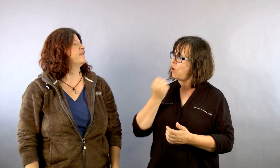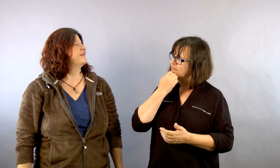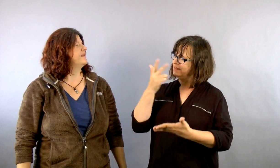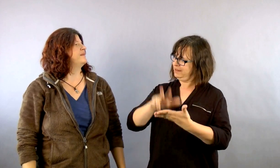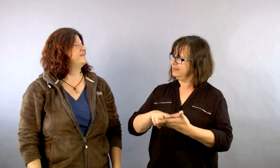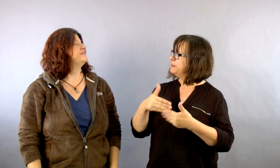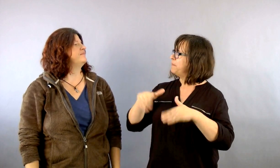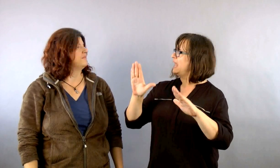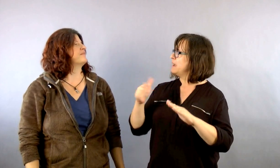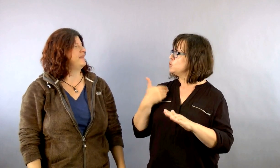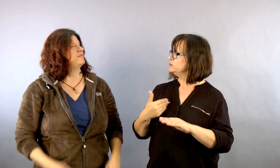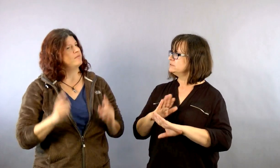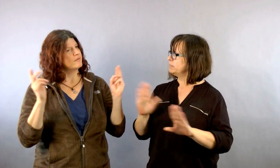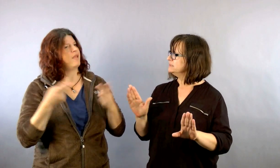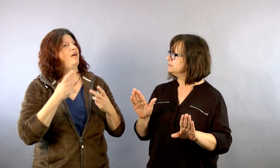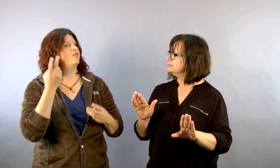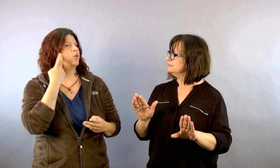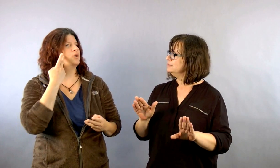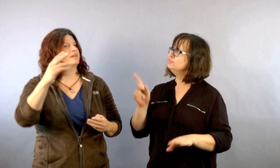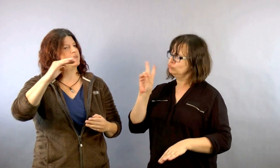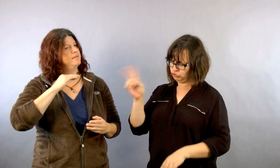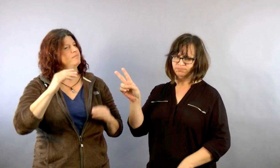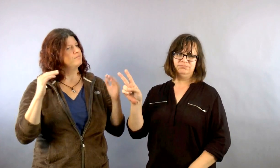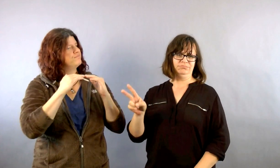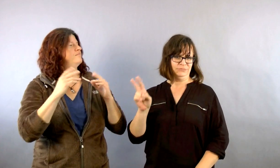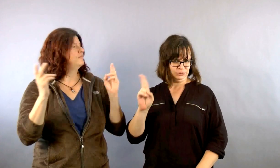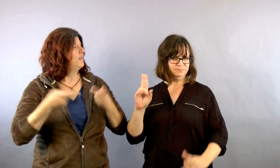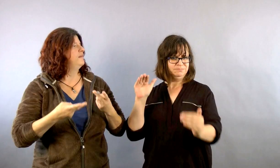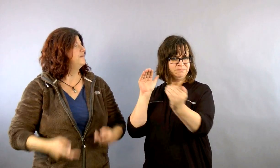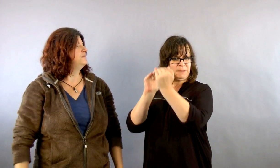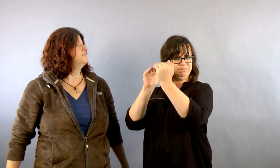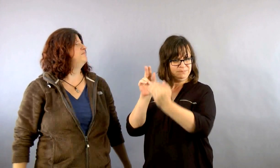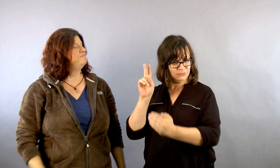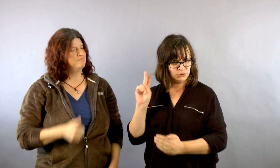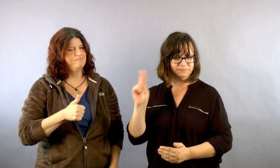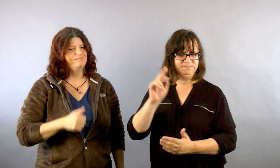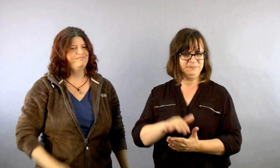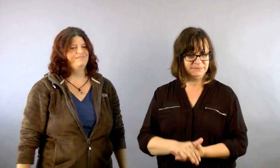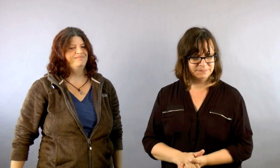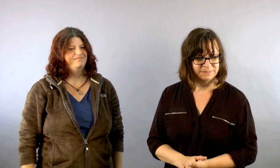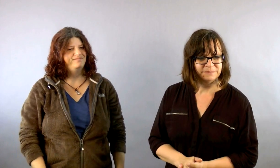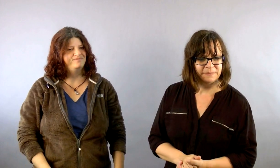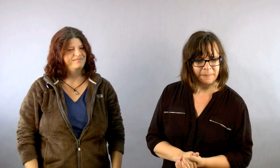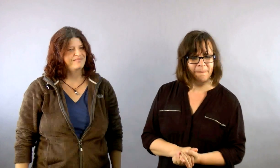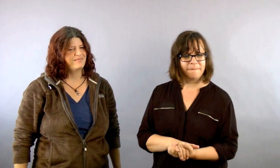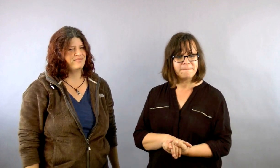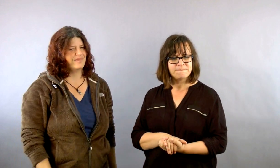Hoffentlich ist es nach der Anerkennung einfacher. Ja, wir sind dann hörenden Kirchengemeinden gleichgestellt, auf Augenhöhe eben.